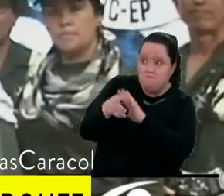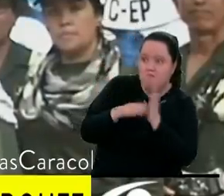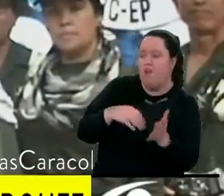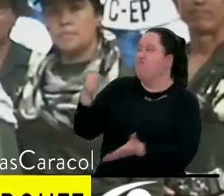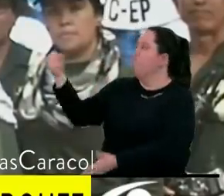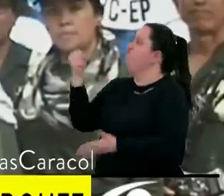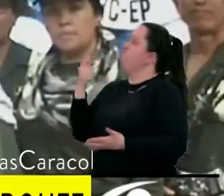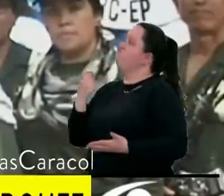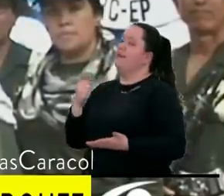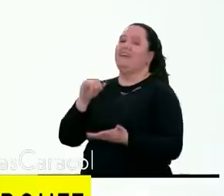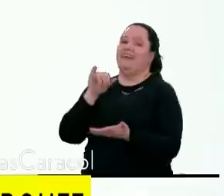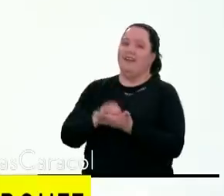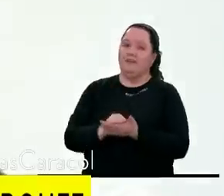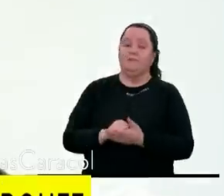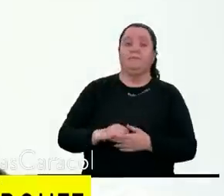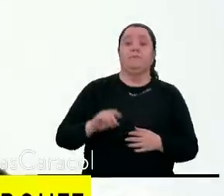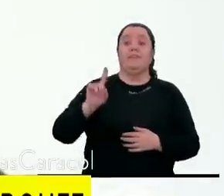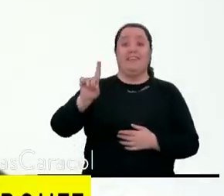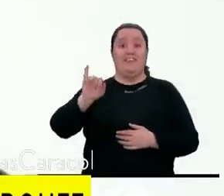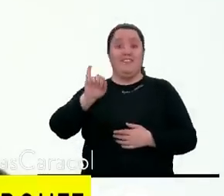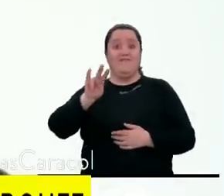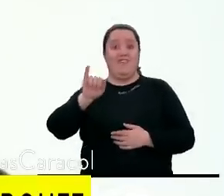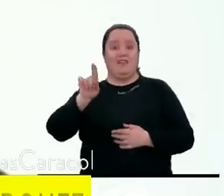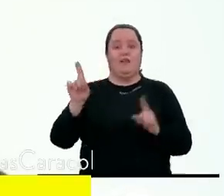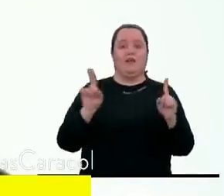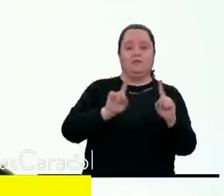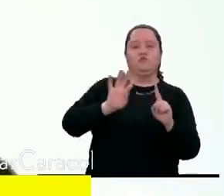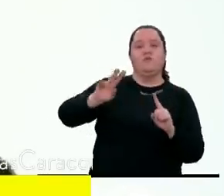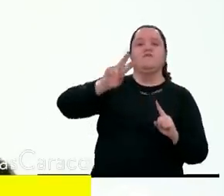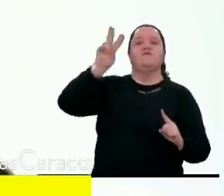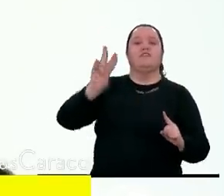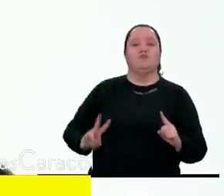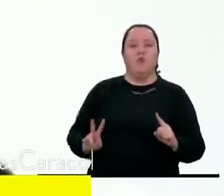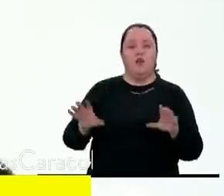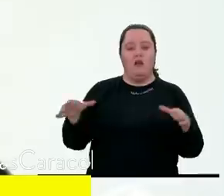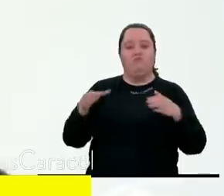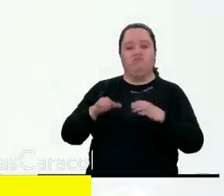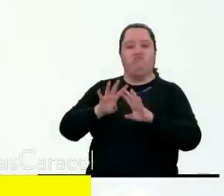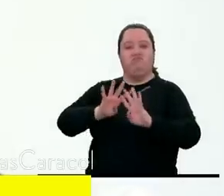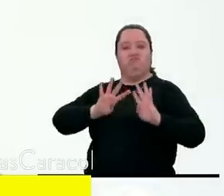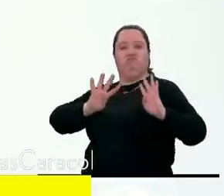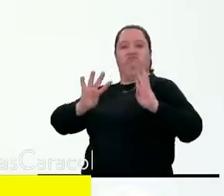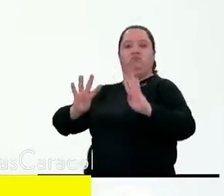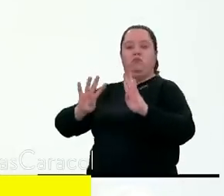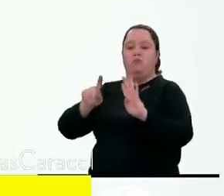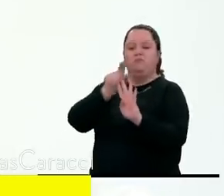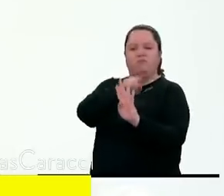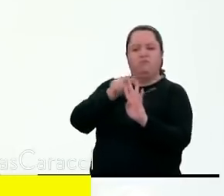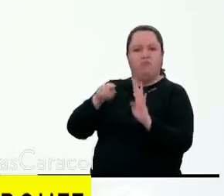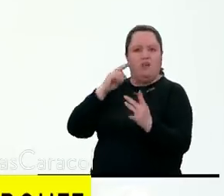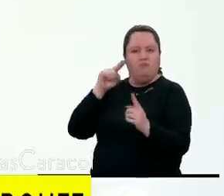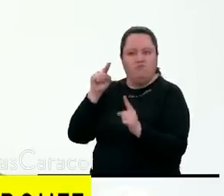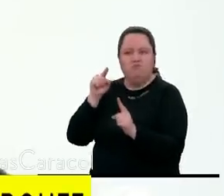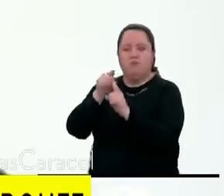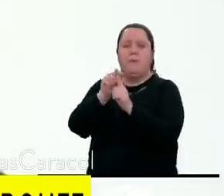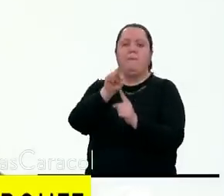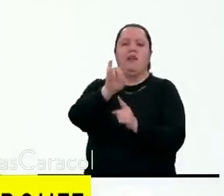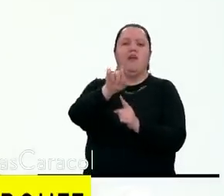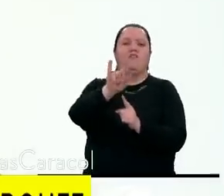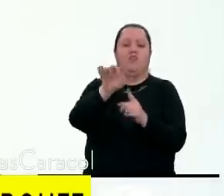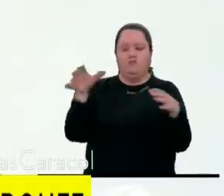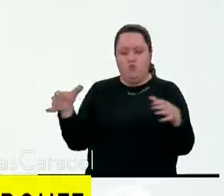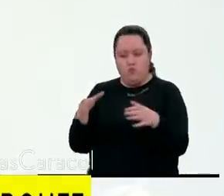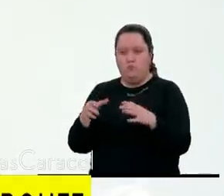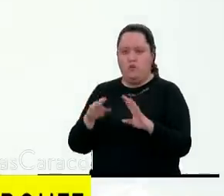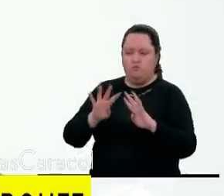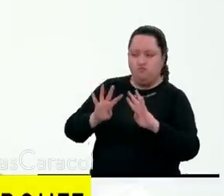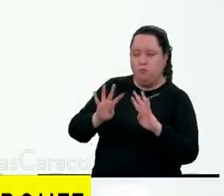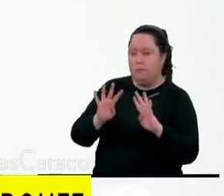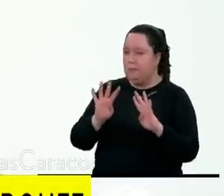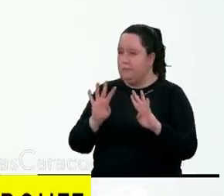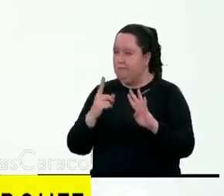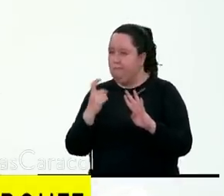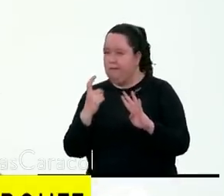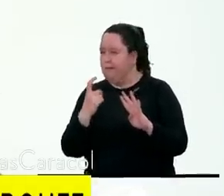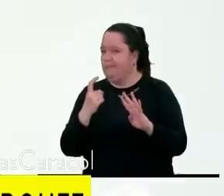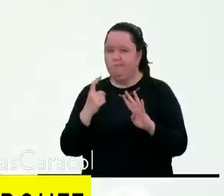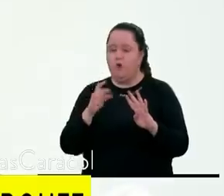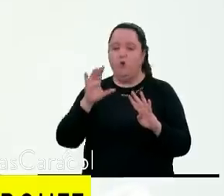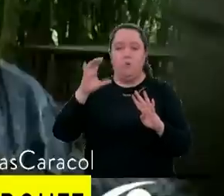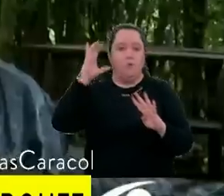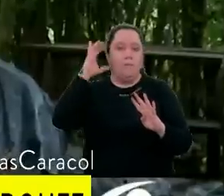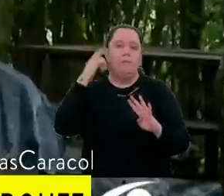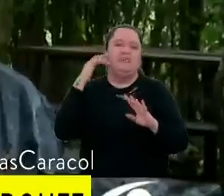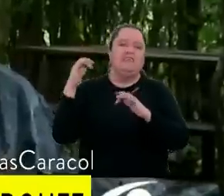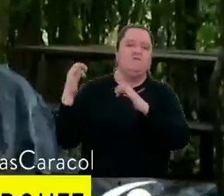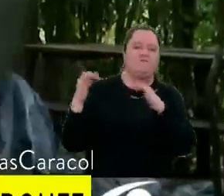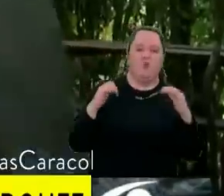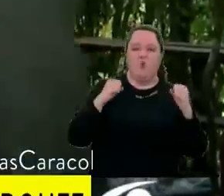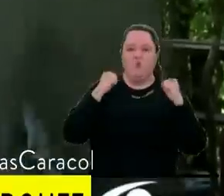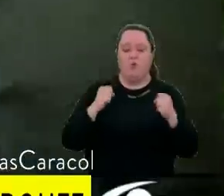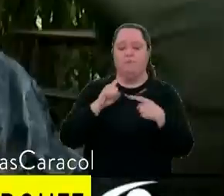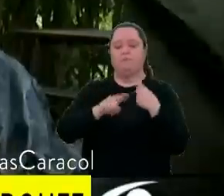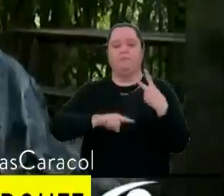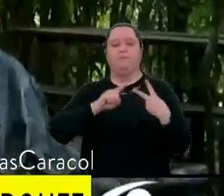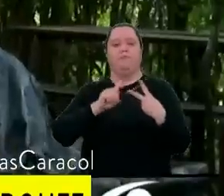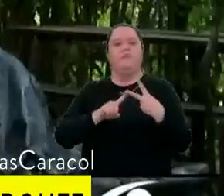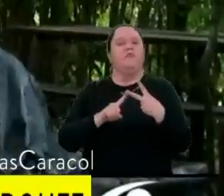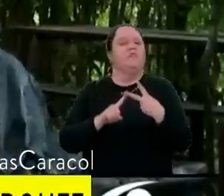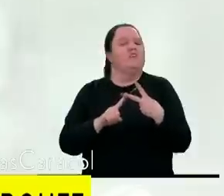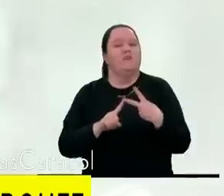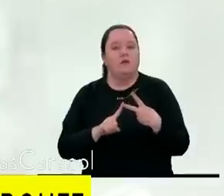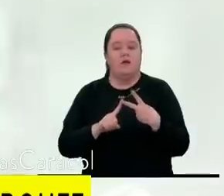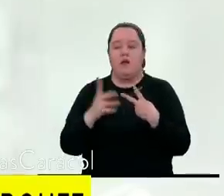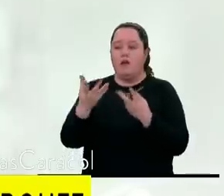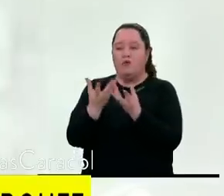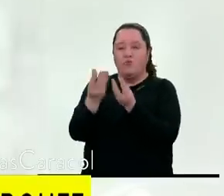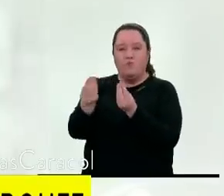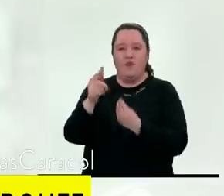sus hombres de seguridad para